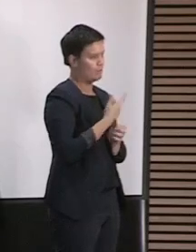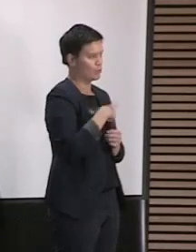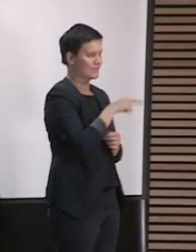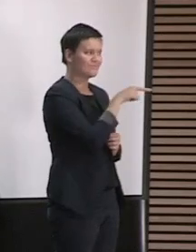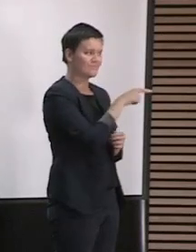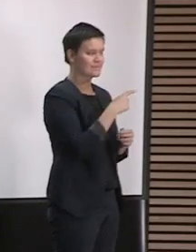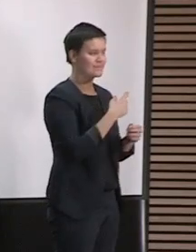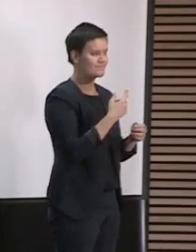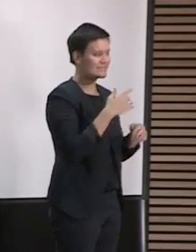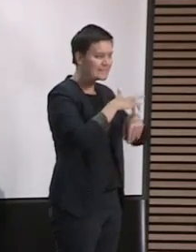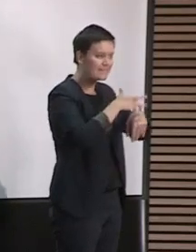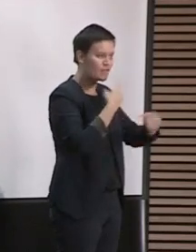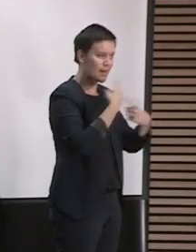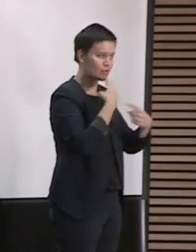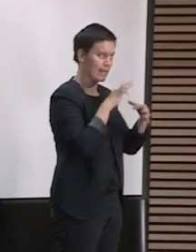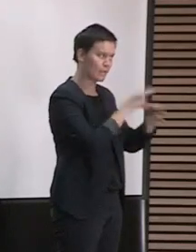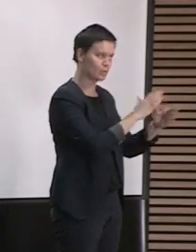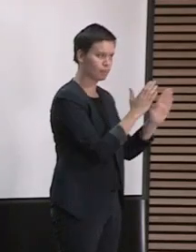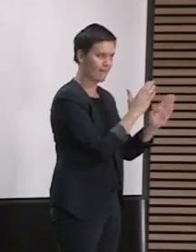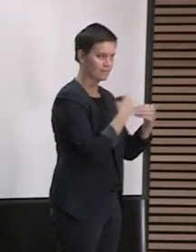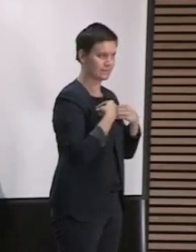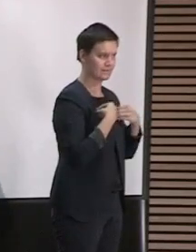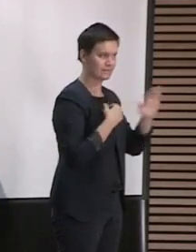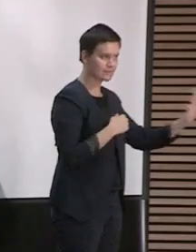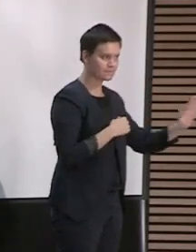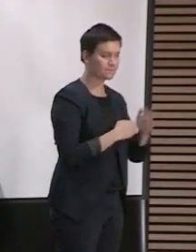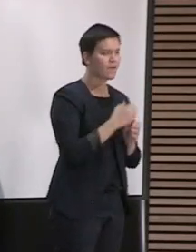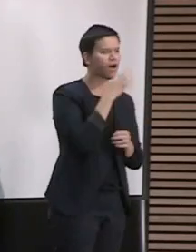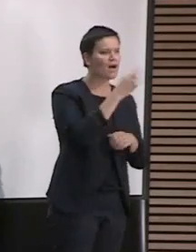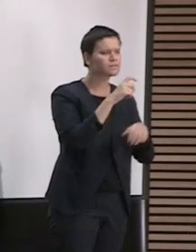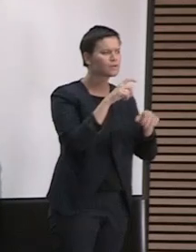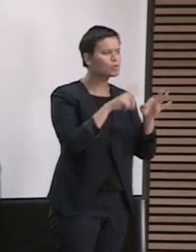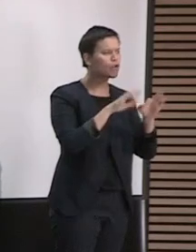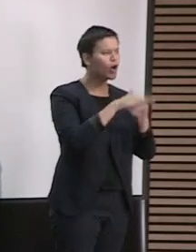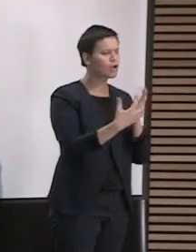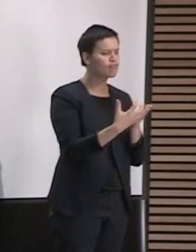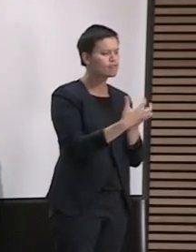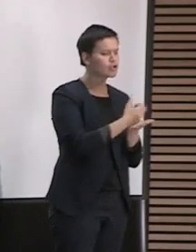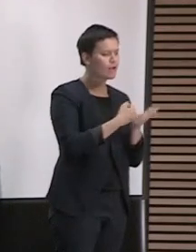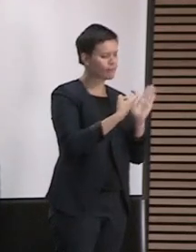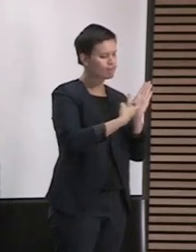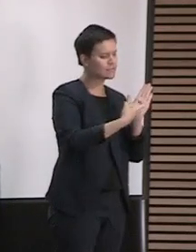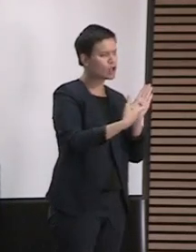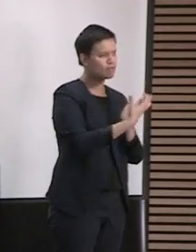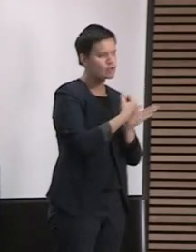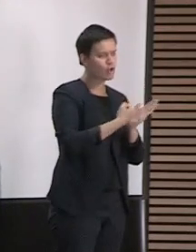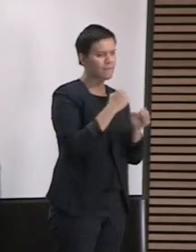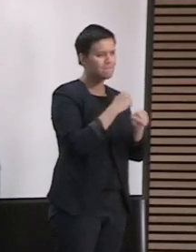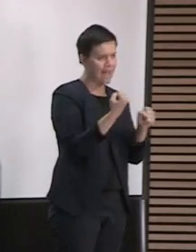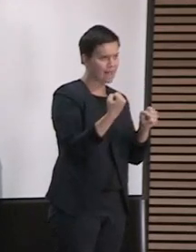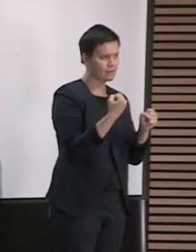Ko te take tupato, tetahi waahanga. Engari e kore au e